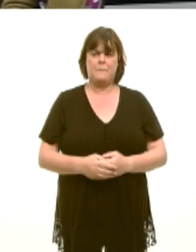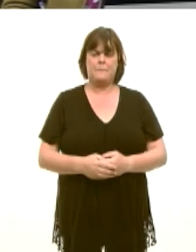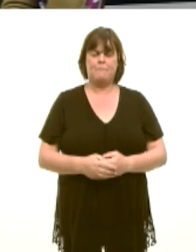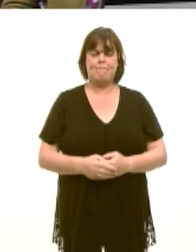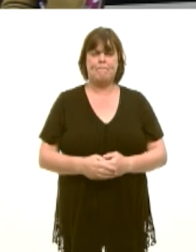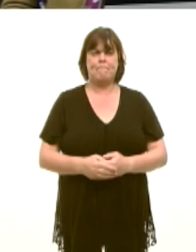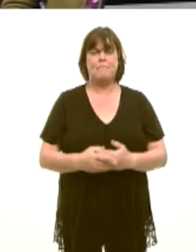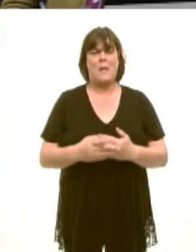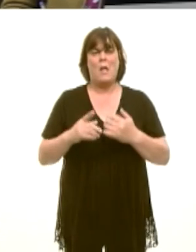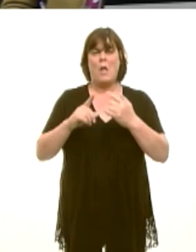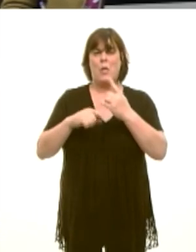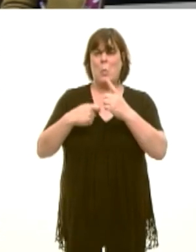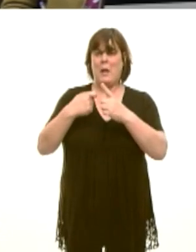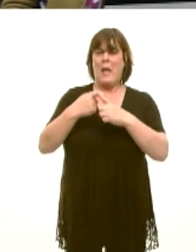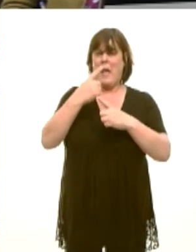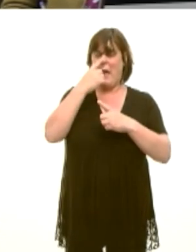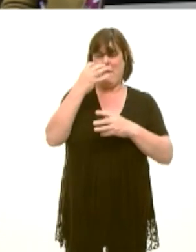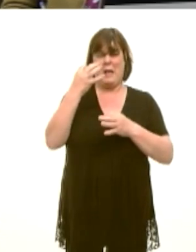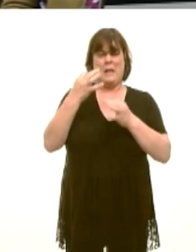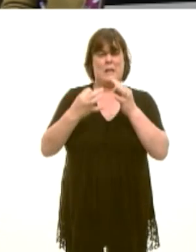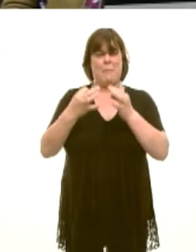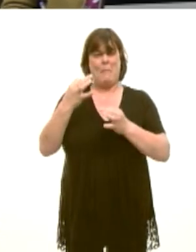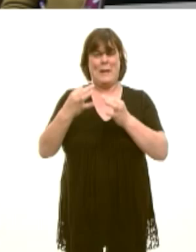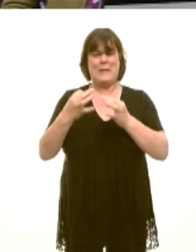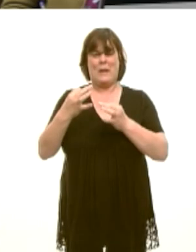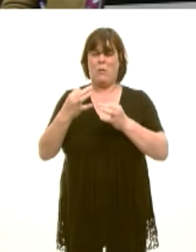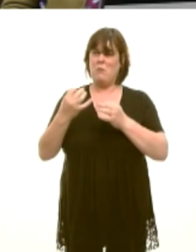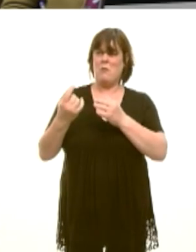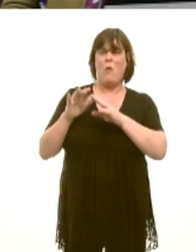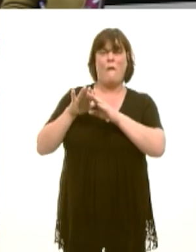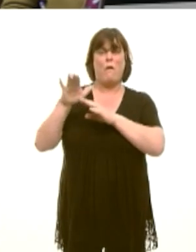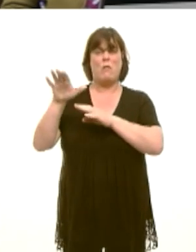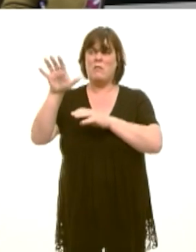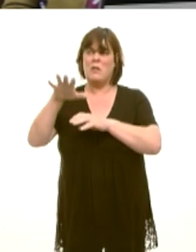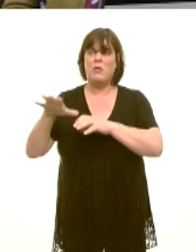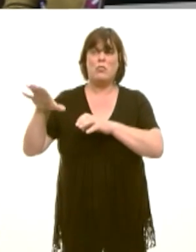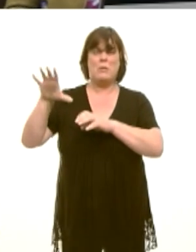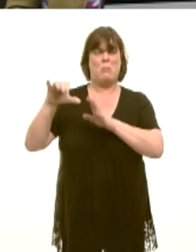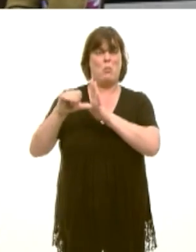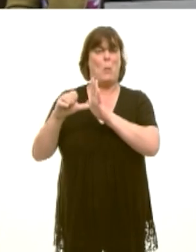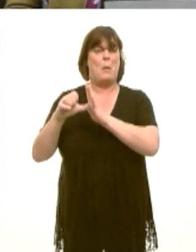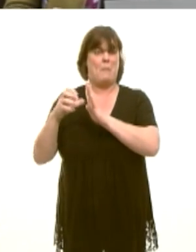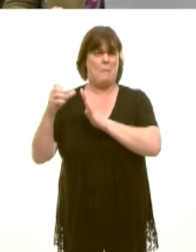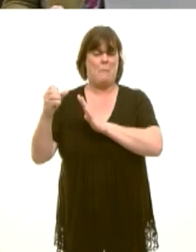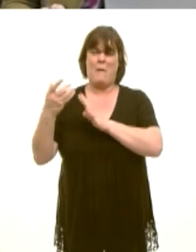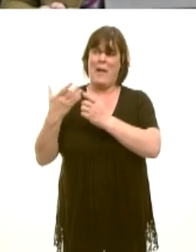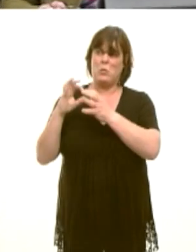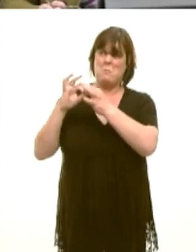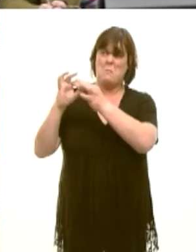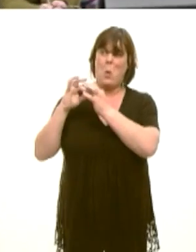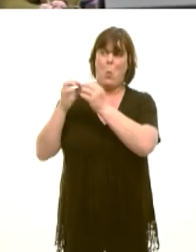fy marn i ywóa fy marn i y bydd wastadóei bod yn bwysig dros ben ein bod ni yn aelodau